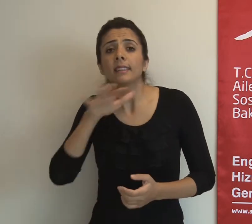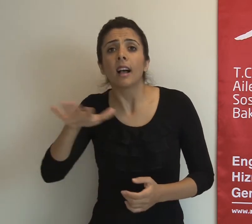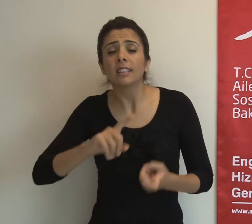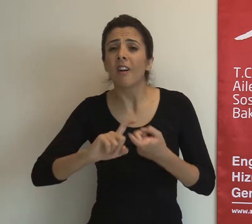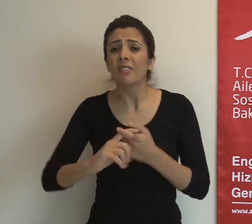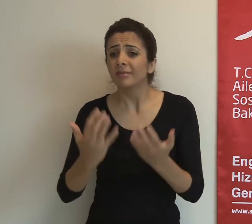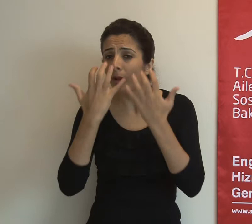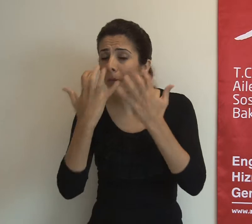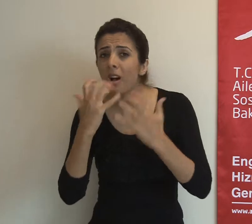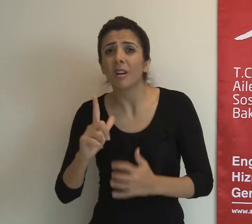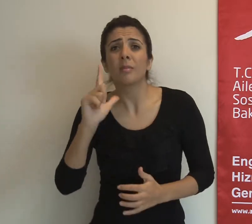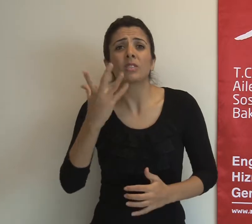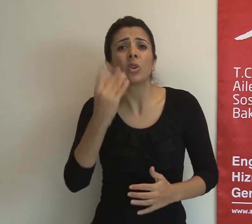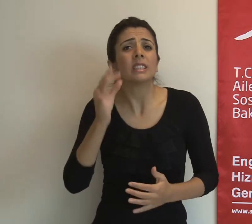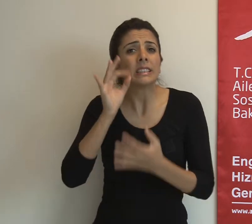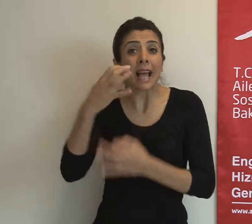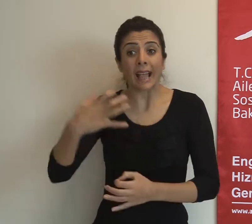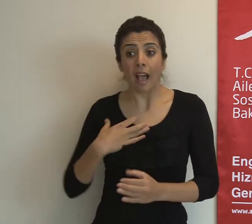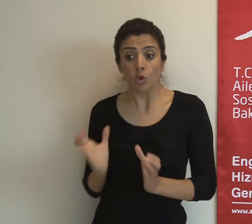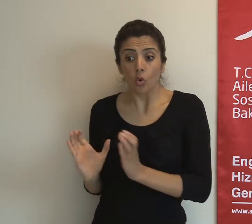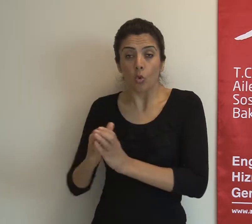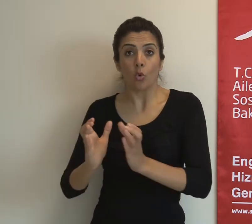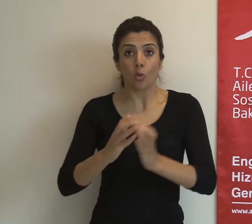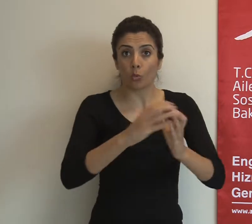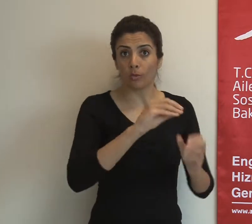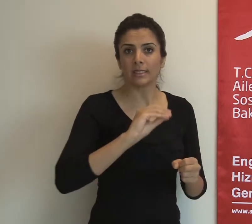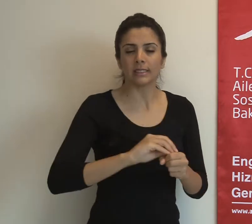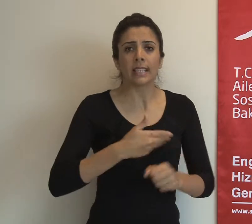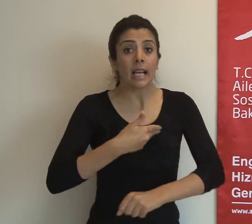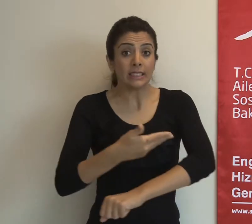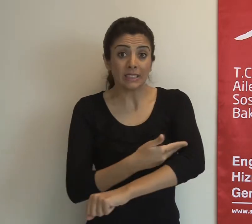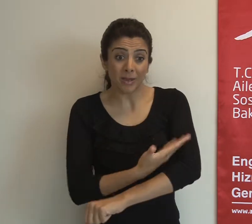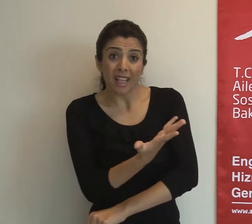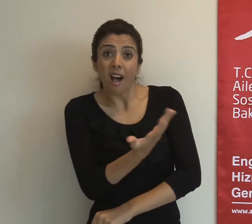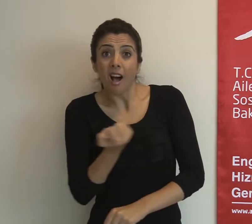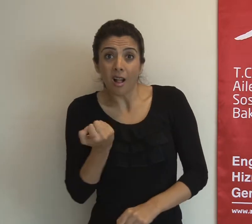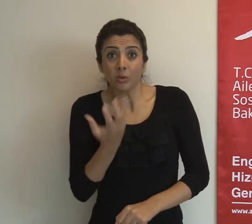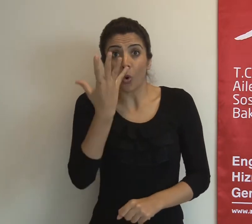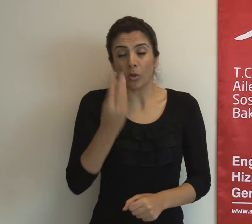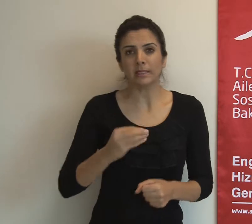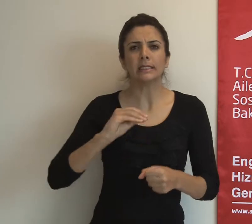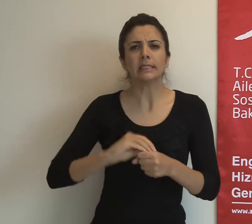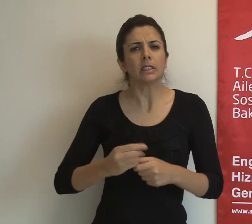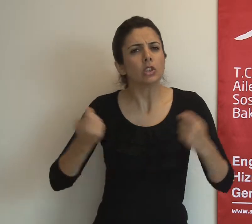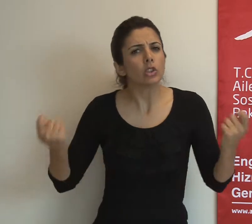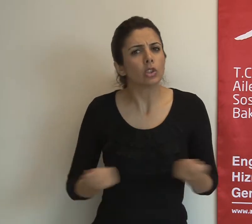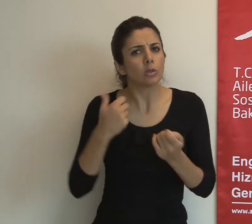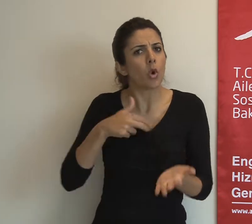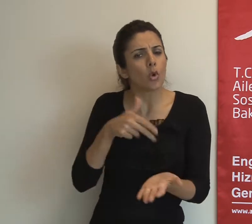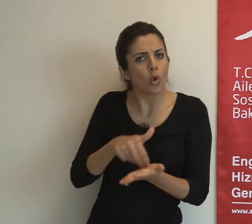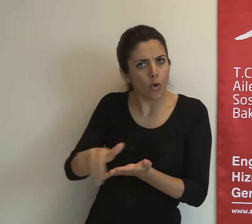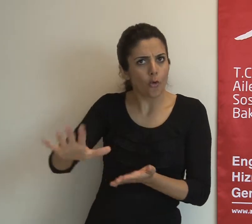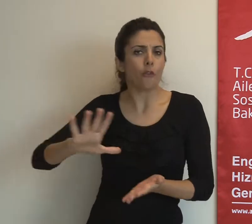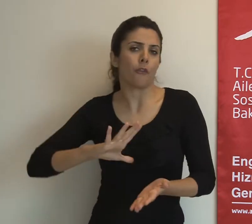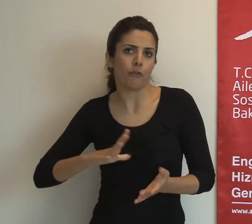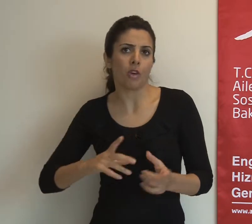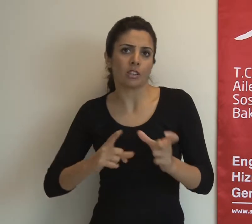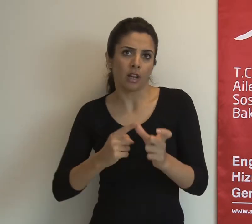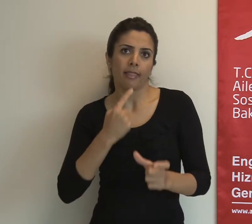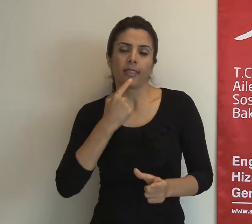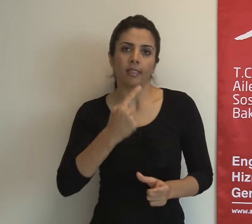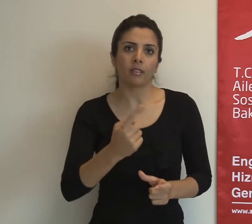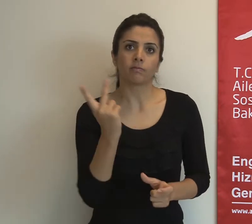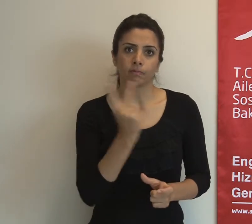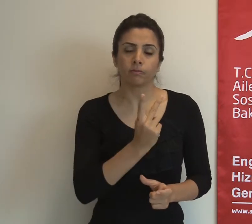Yaşlı ve bakıma muhtaçların kendi grupları içinde hizmet almalarını sağlamaya yönelik çalışma yürüttüklerini ifade eden Şahin,